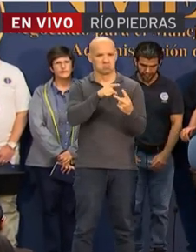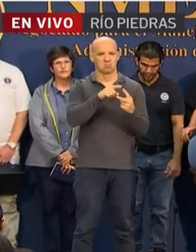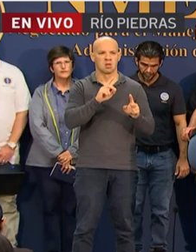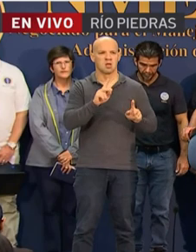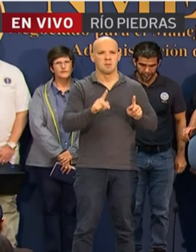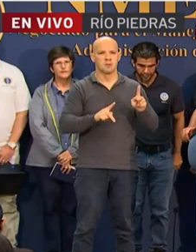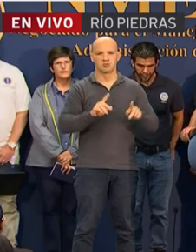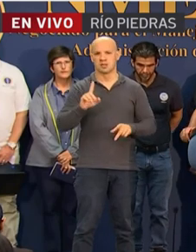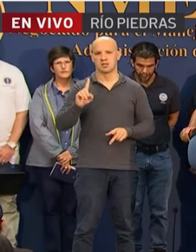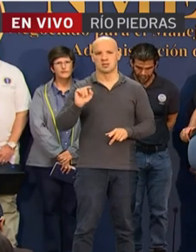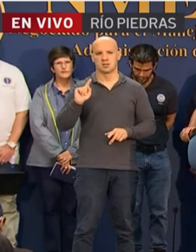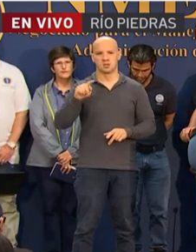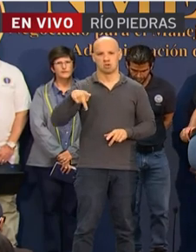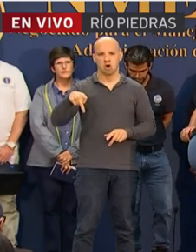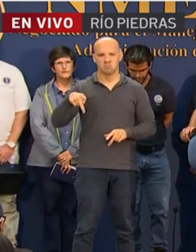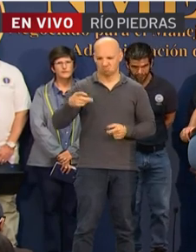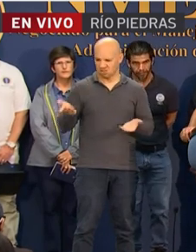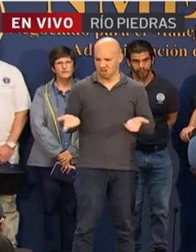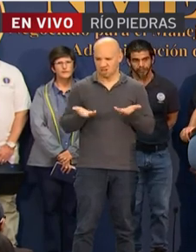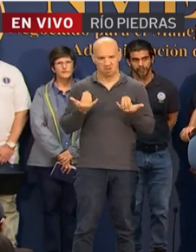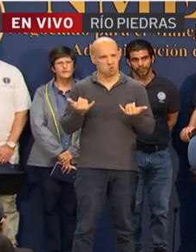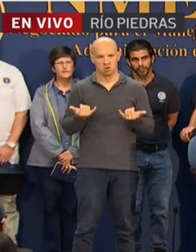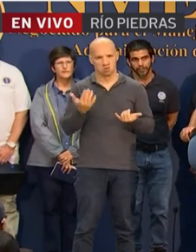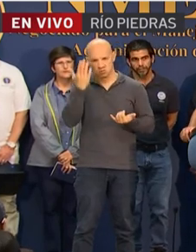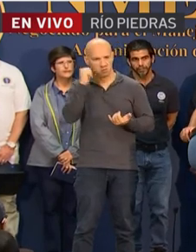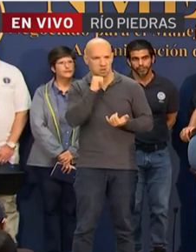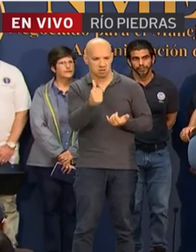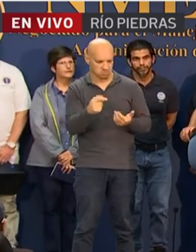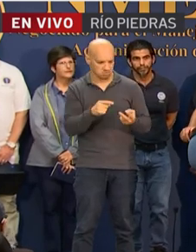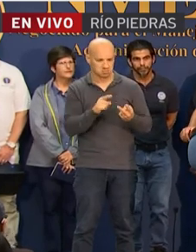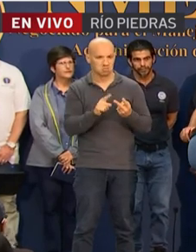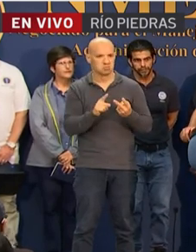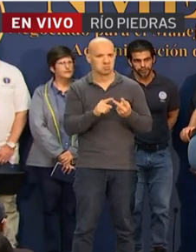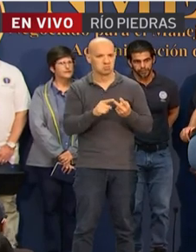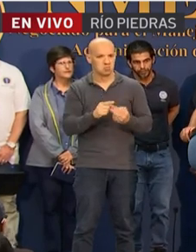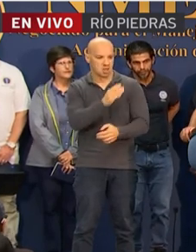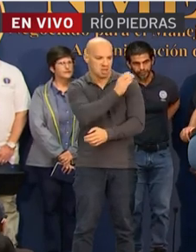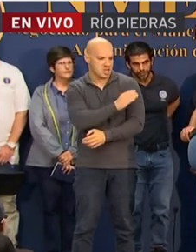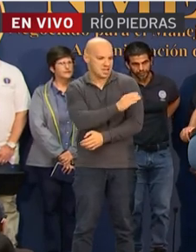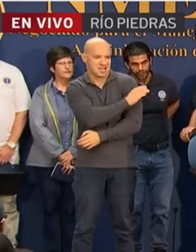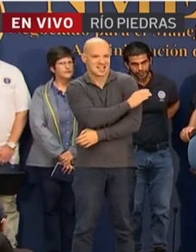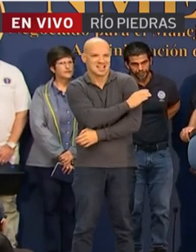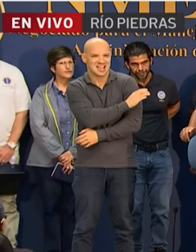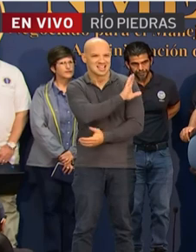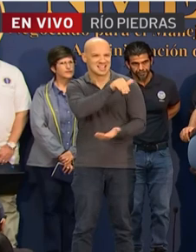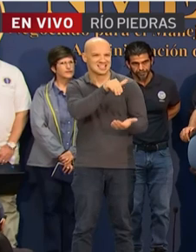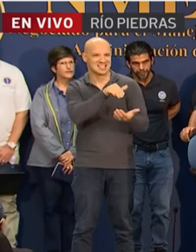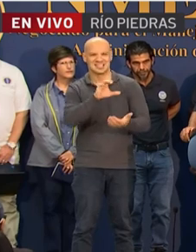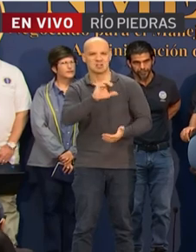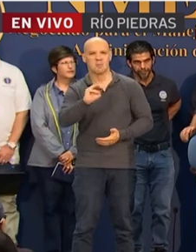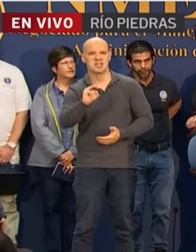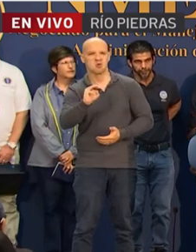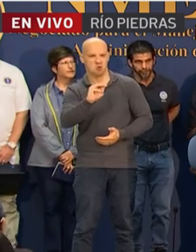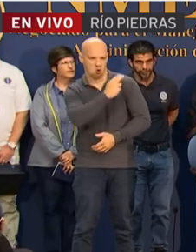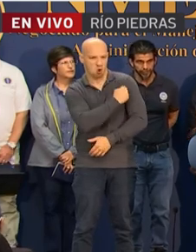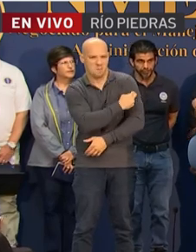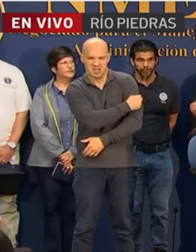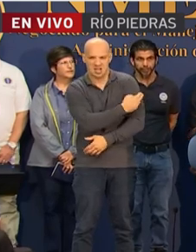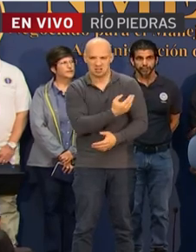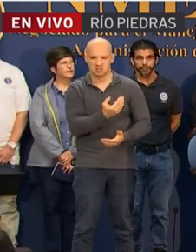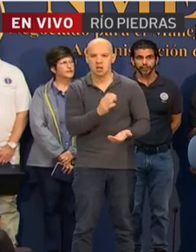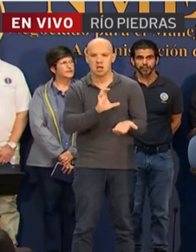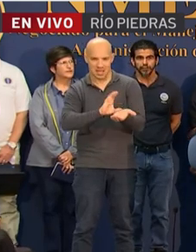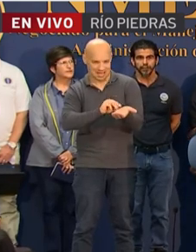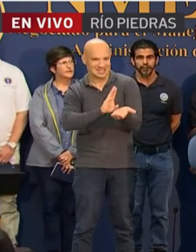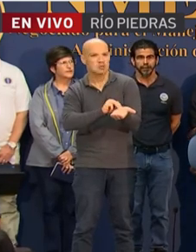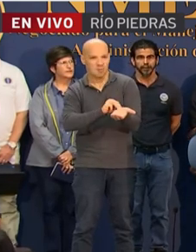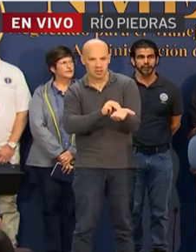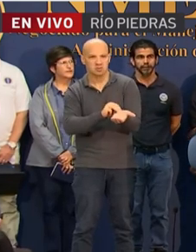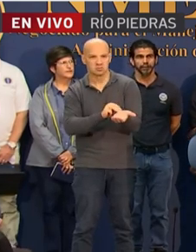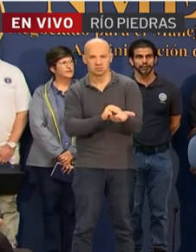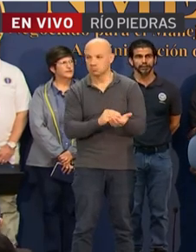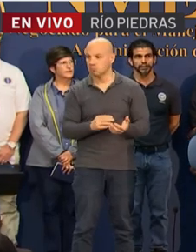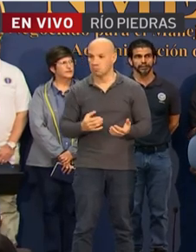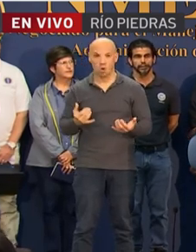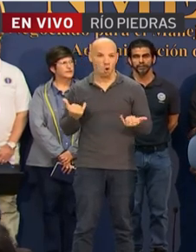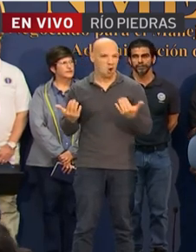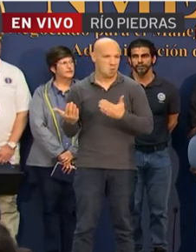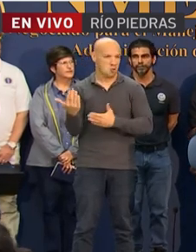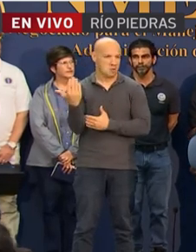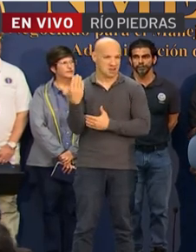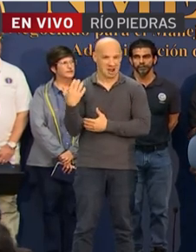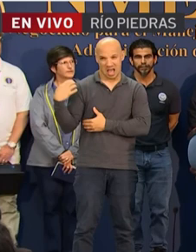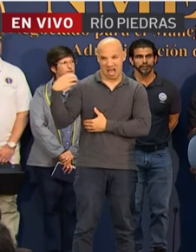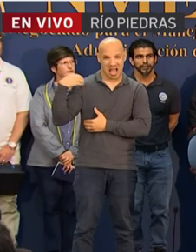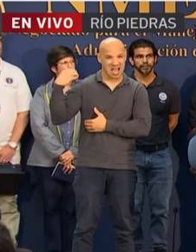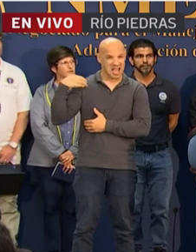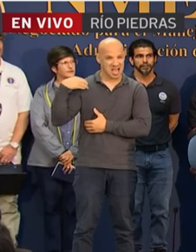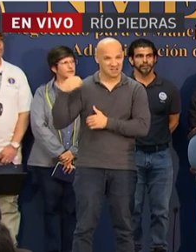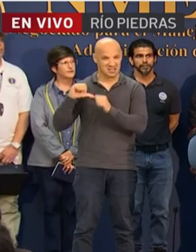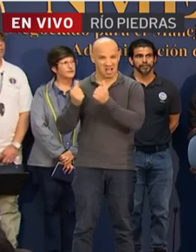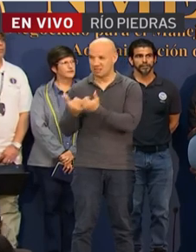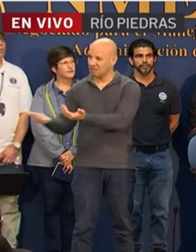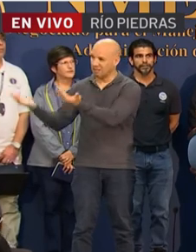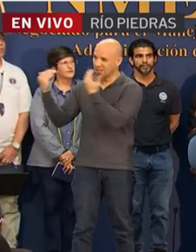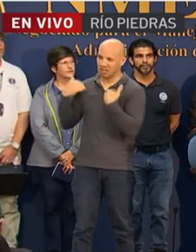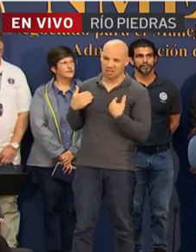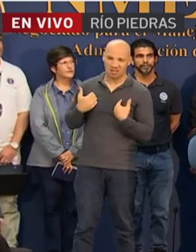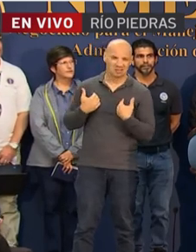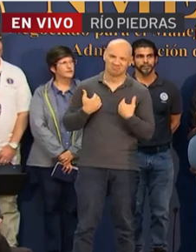PUMAS HACER PARA RESPONDER.